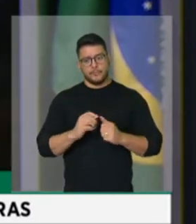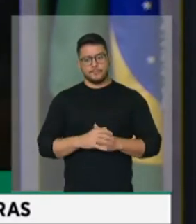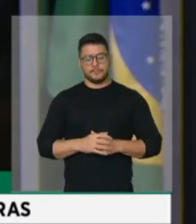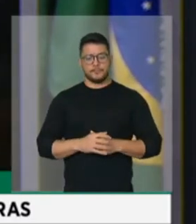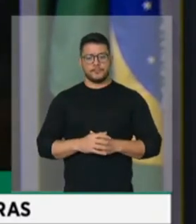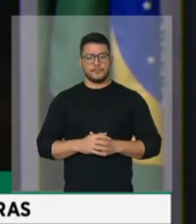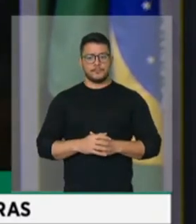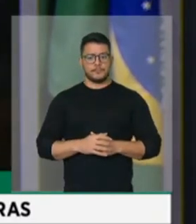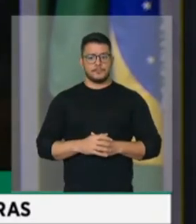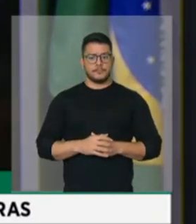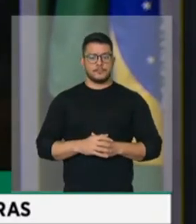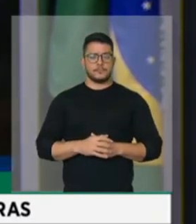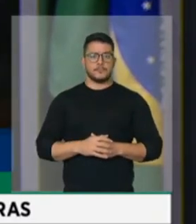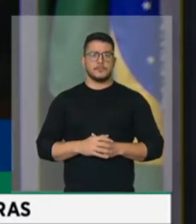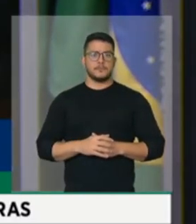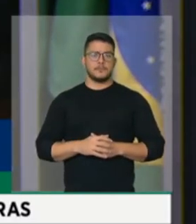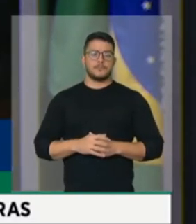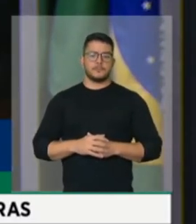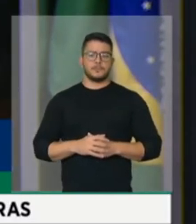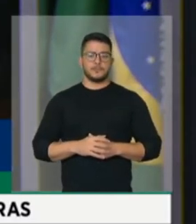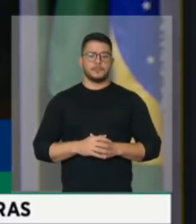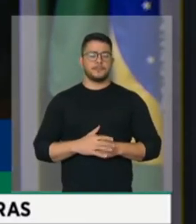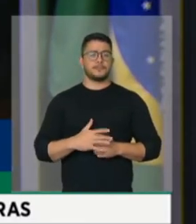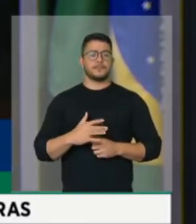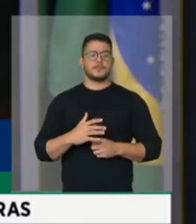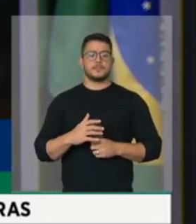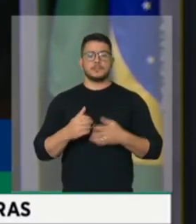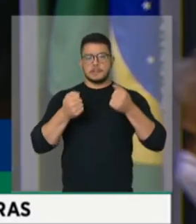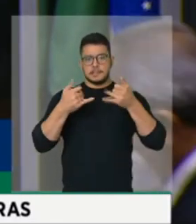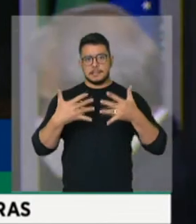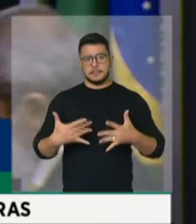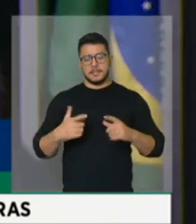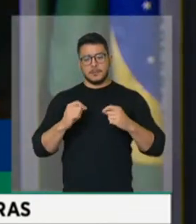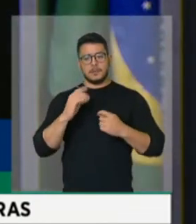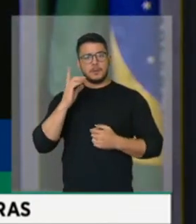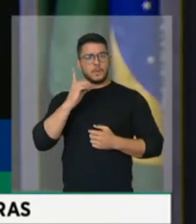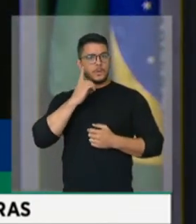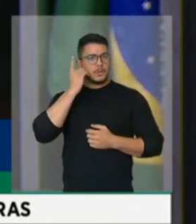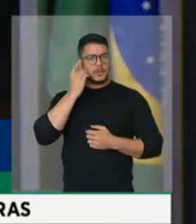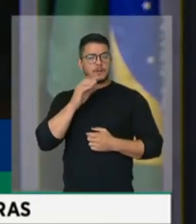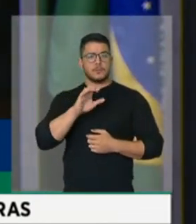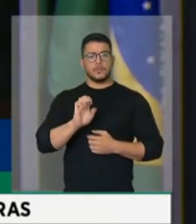LIBERAL, DEPUTADO MARCELO RAMOS. [DEP. MARCELO RAMOS]: SR. PRESIDENTE, SRS. DEPUTADOS, SRAS. DEPUTADAS. ANTES DE QUALQUER COISA, SR.